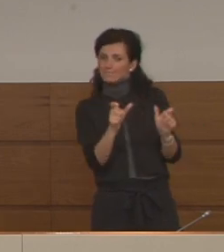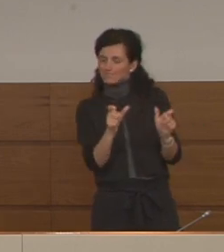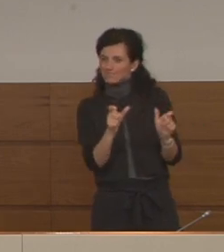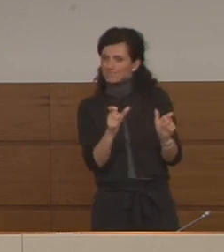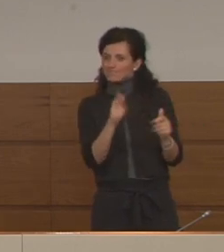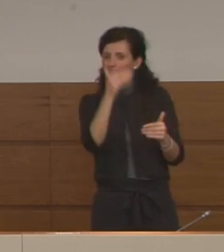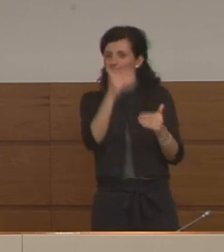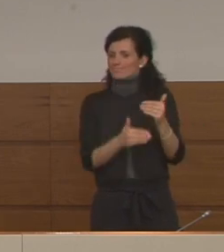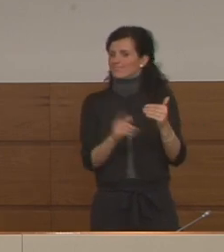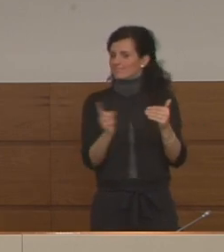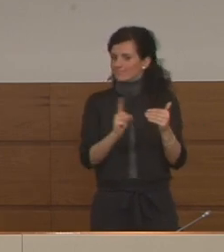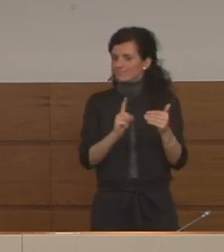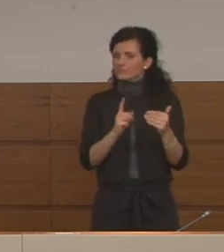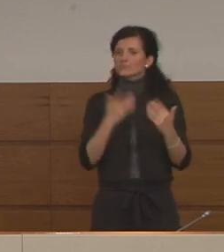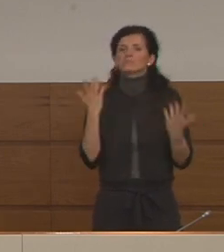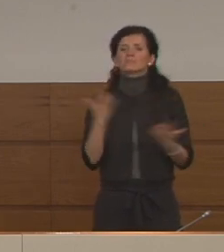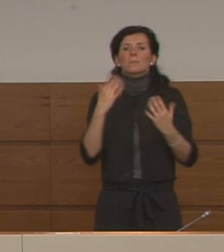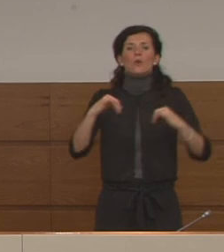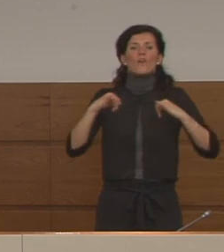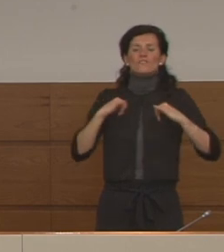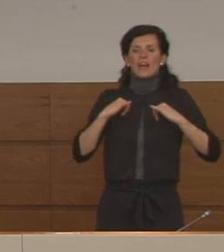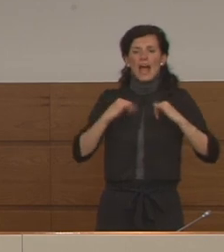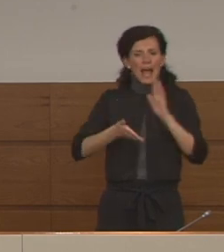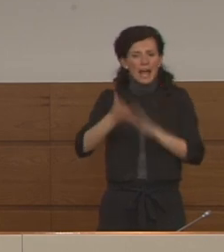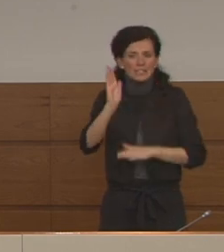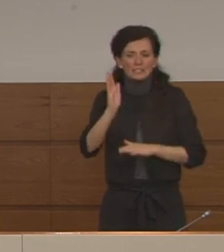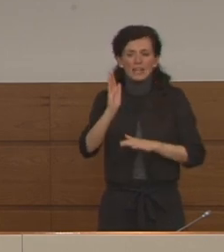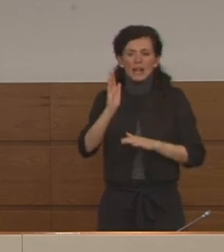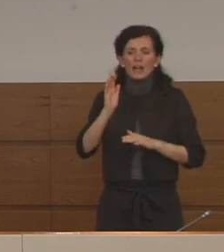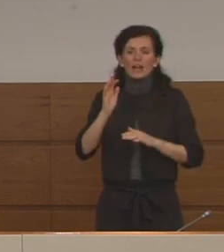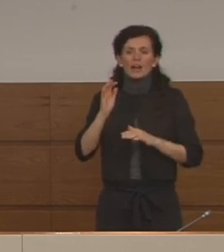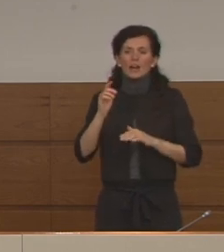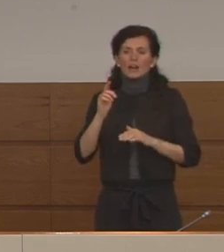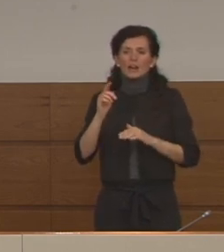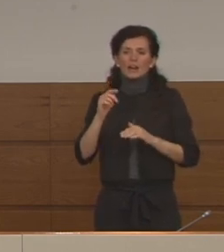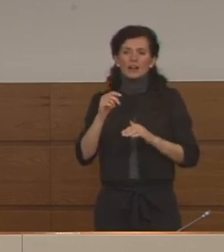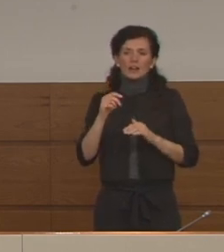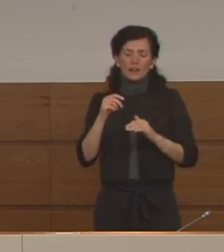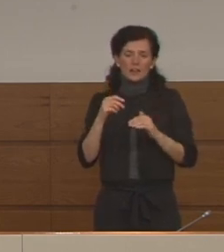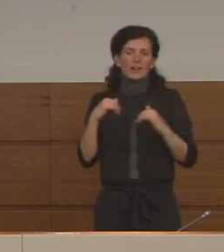svolgere le vacanze nella Regione di residenza, nella sola Regione di residenza. Grazie.